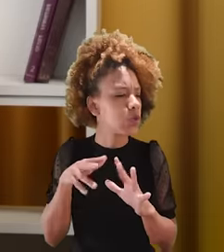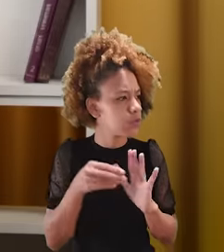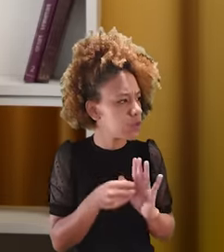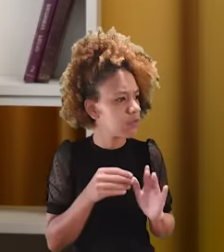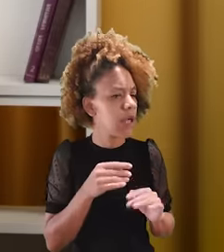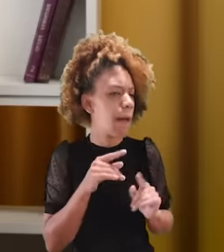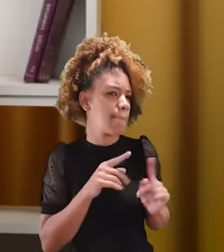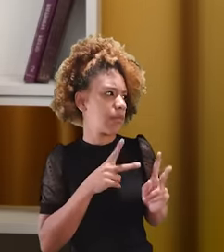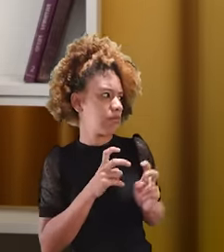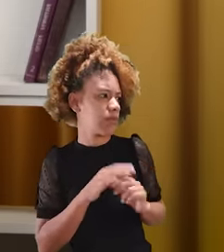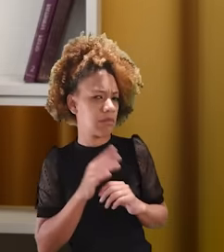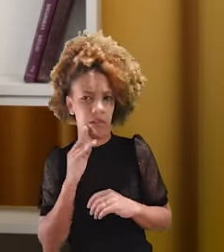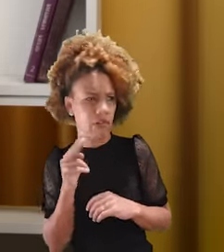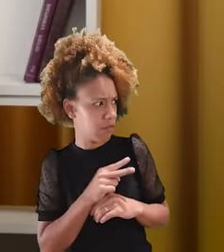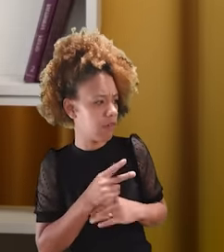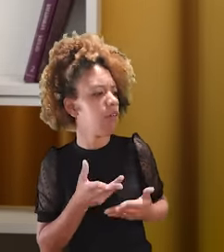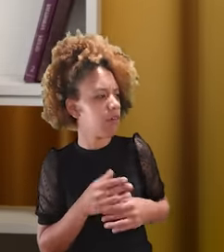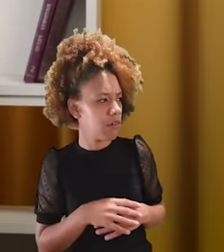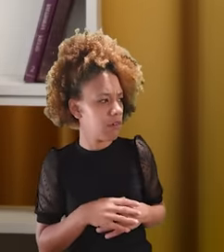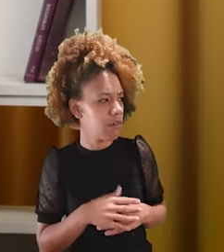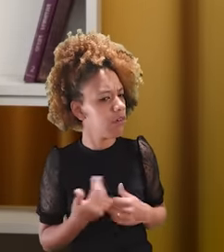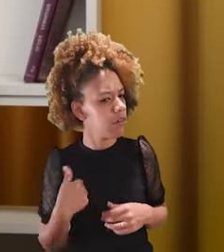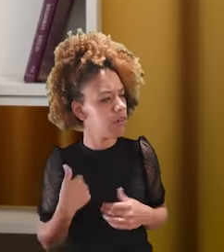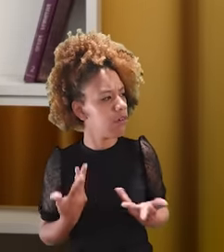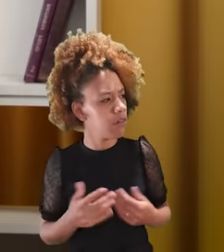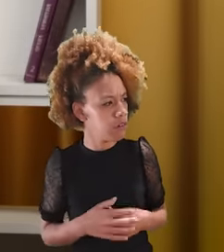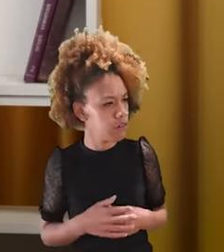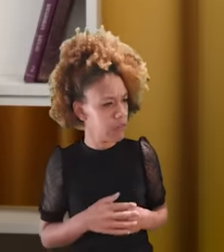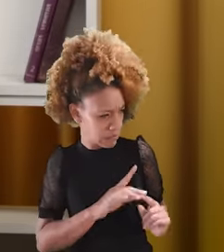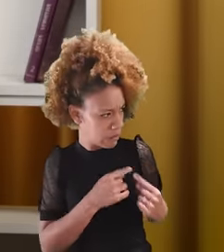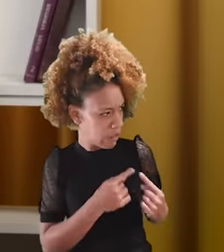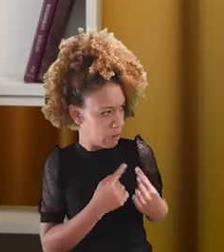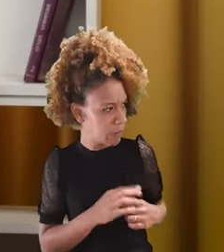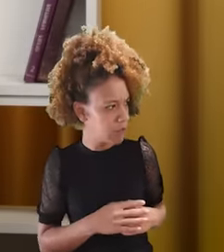me dá a impressão que a galera vai olhar para você e falar ô você tá criticando você então é nazista